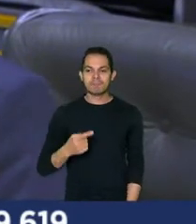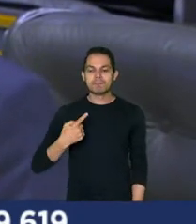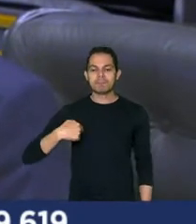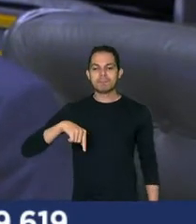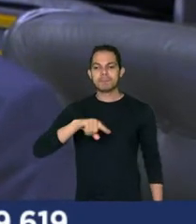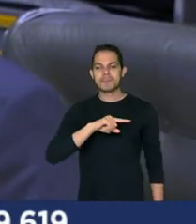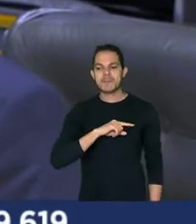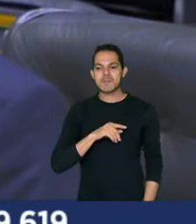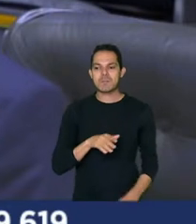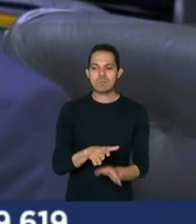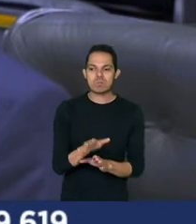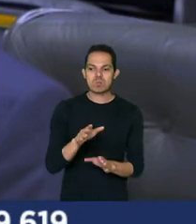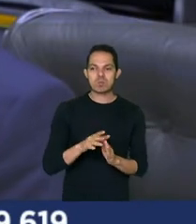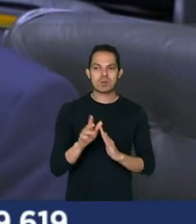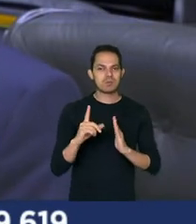VOTAÇÃO E NÓS NÃO